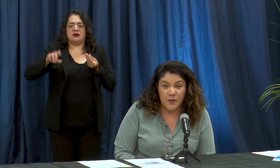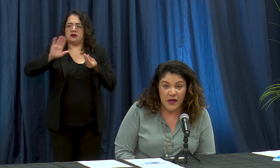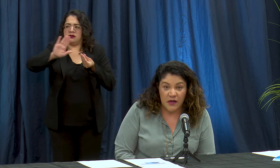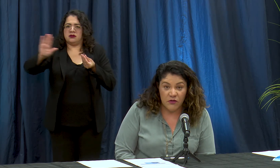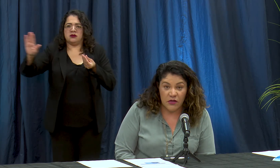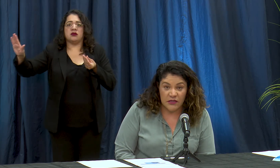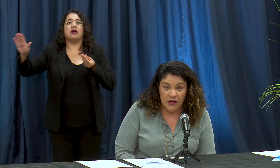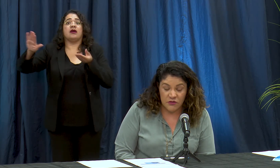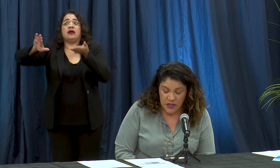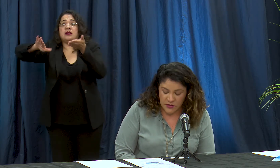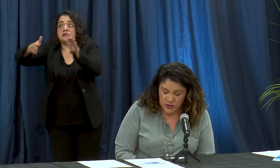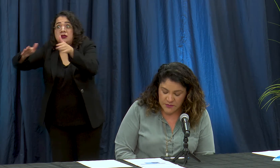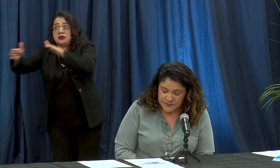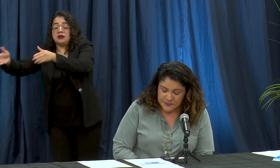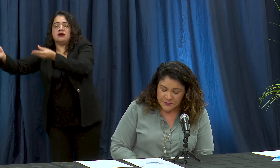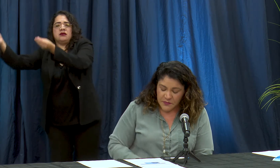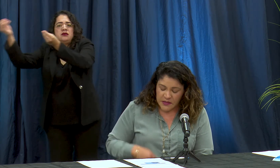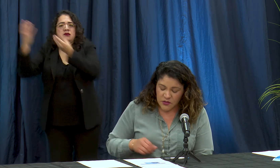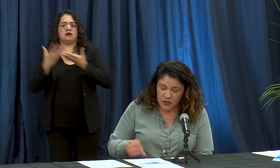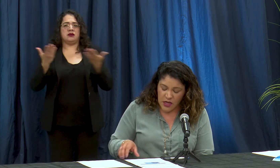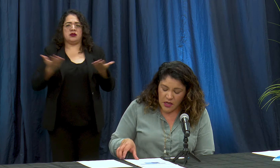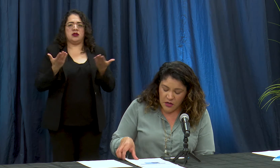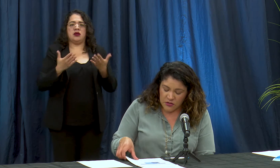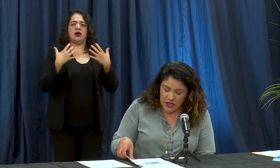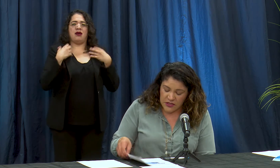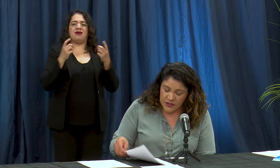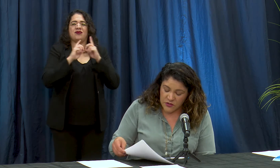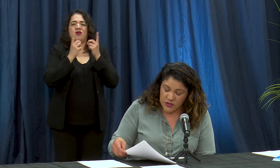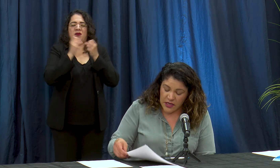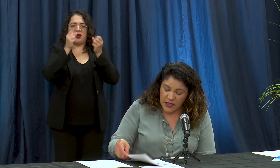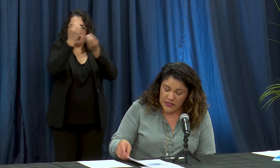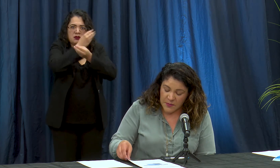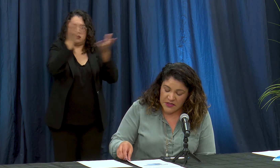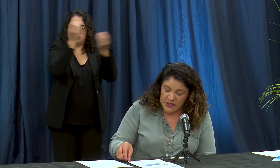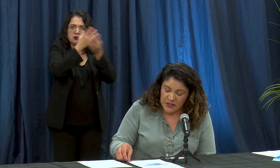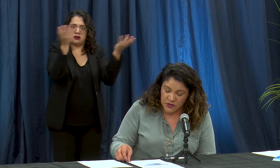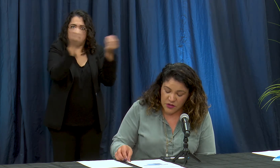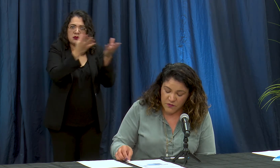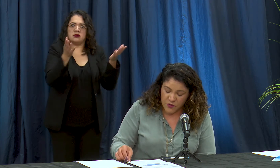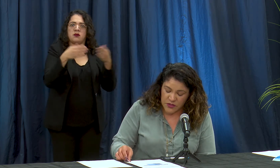para recollect our los datos son los betrassus en la presentación di Funes